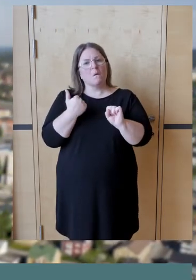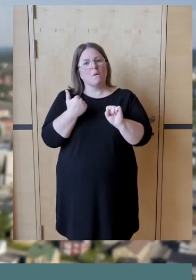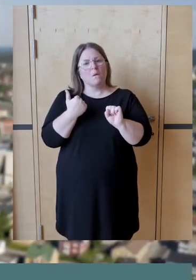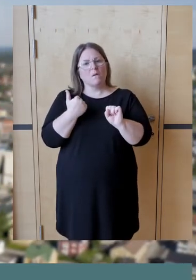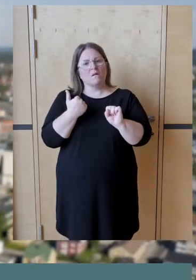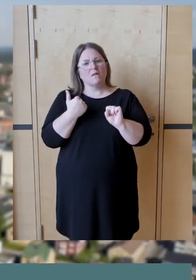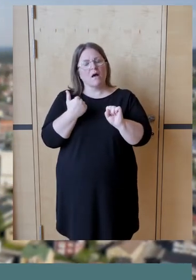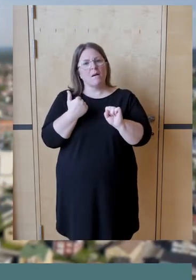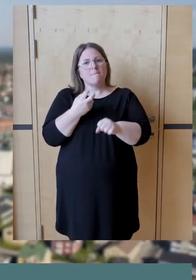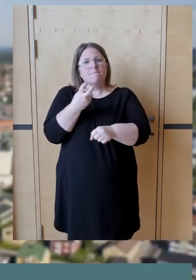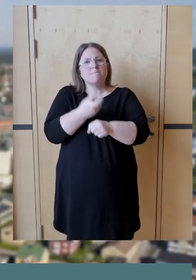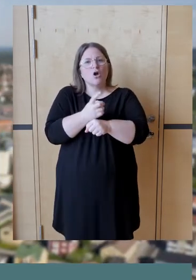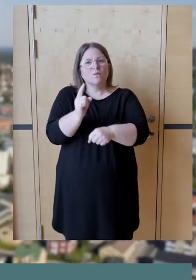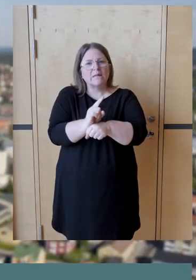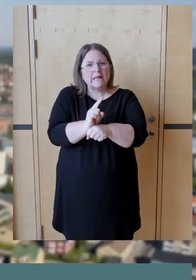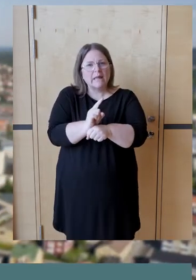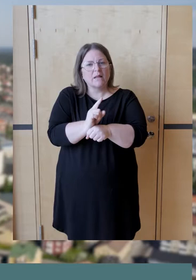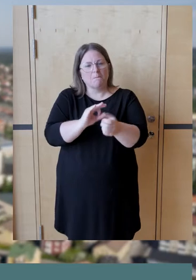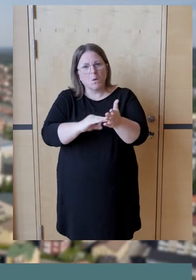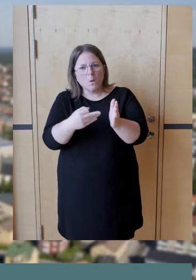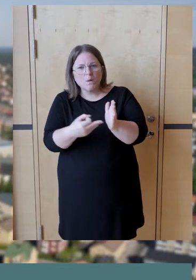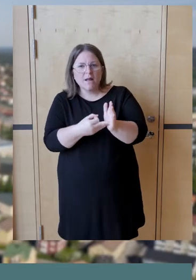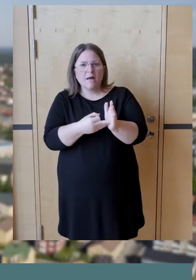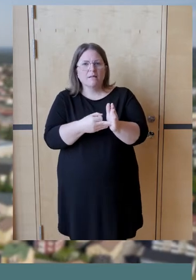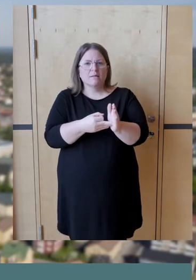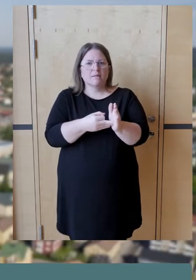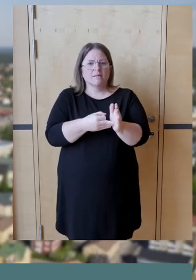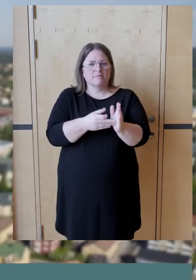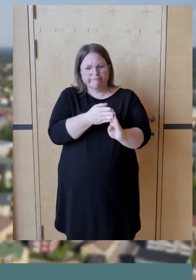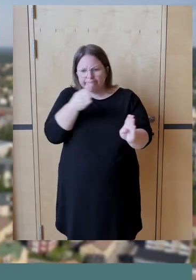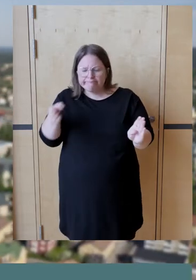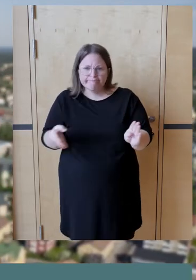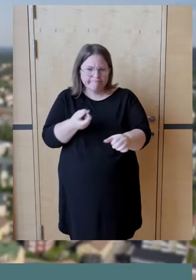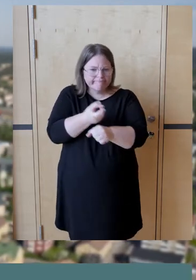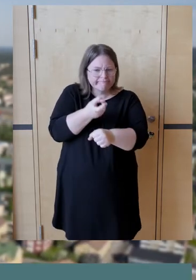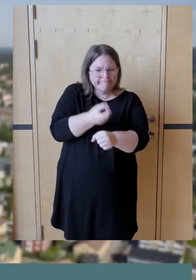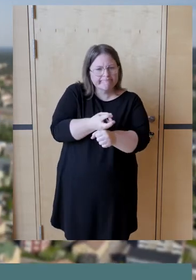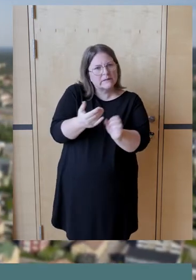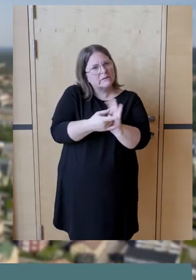Tider riktade röv och perioder och det kan ju vara för sådana som reser väldigt mycket då